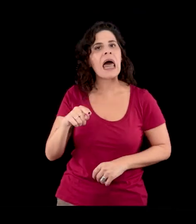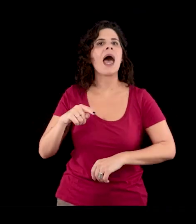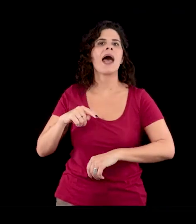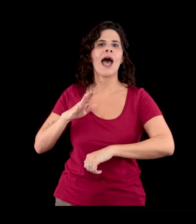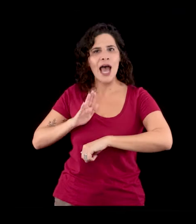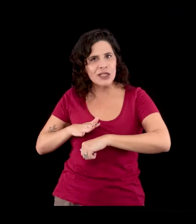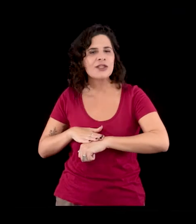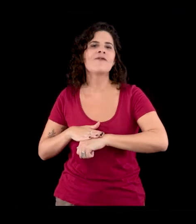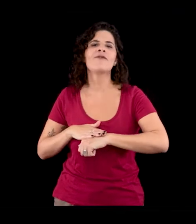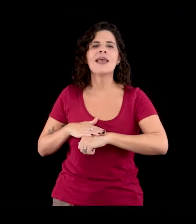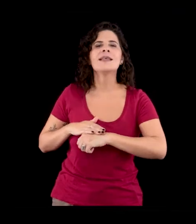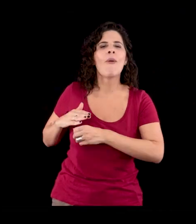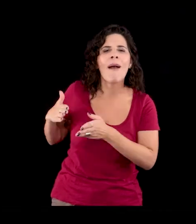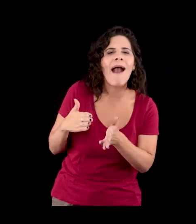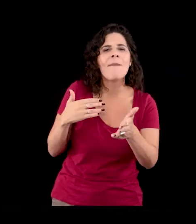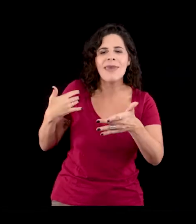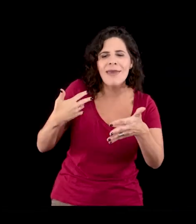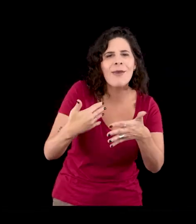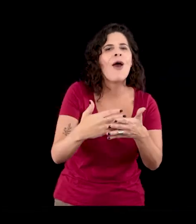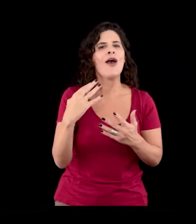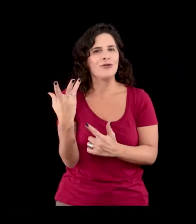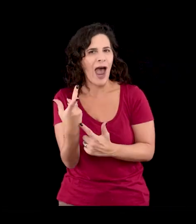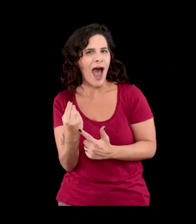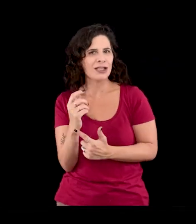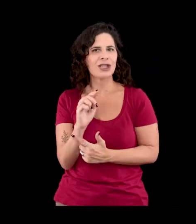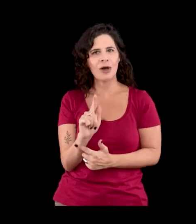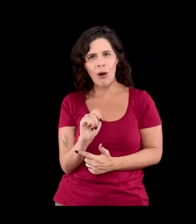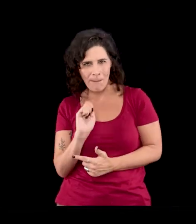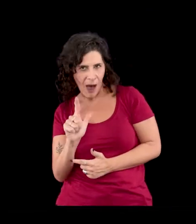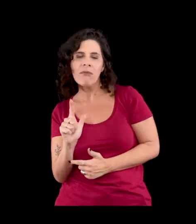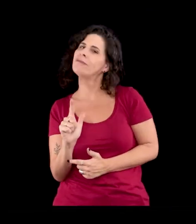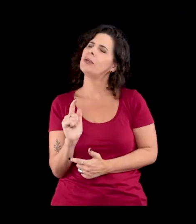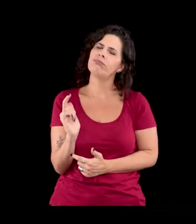Mas lá a gente fez... a nossa trajetória na Arte Global, foi muito rica,